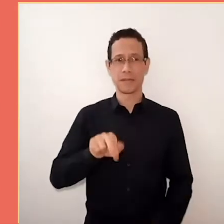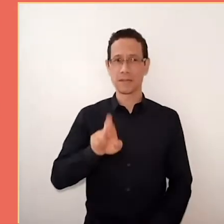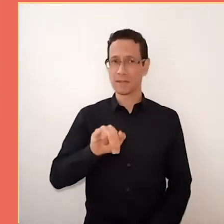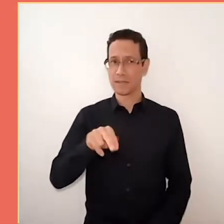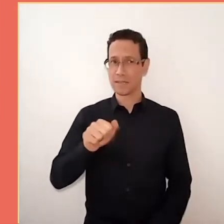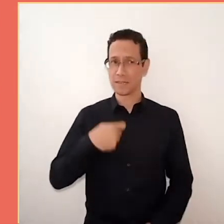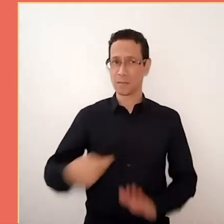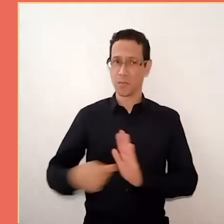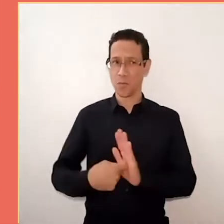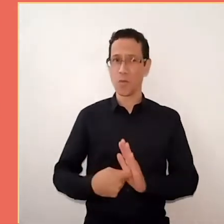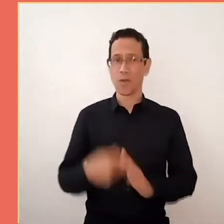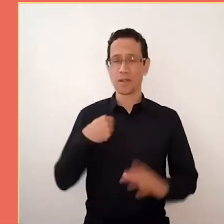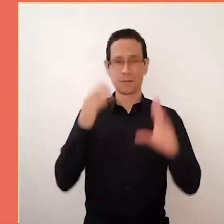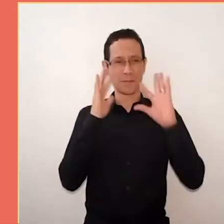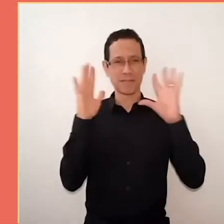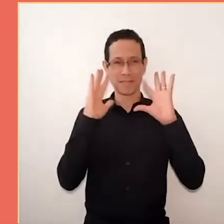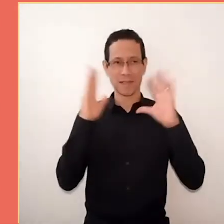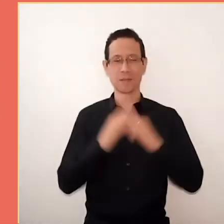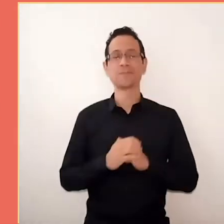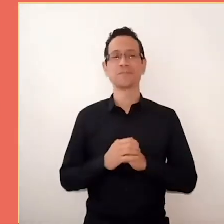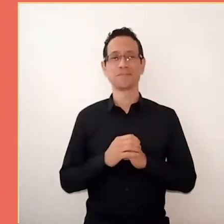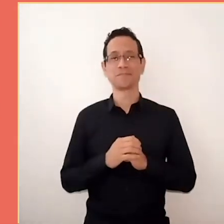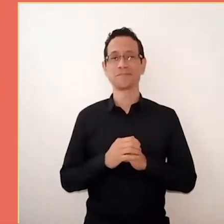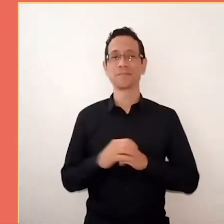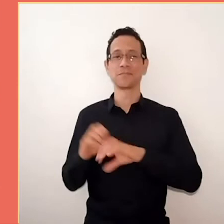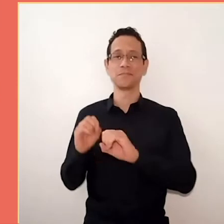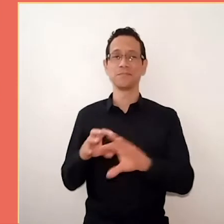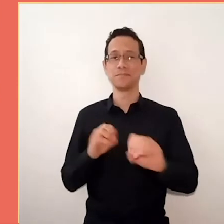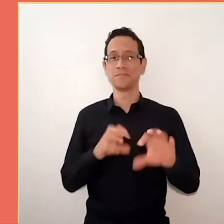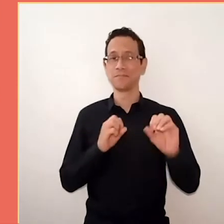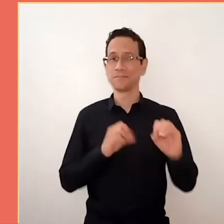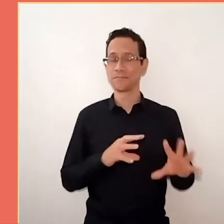da gente pensar: Que educação para transformação é essa?